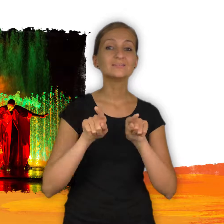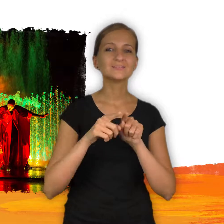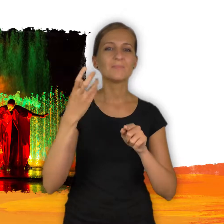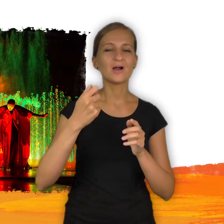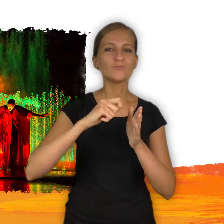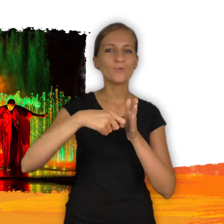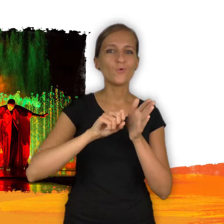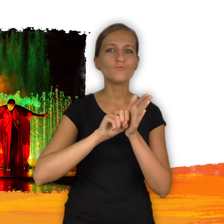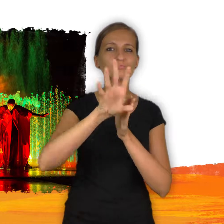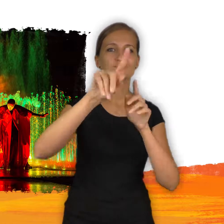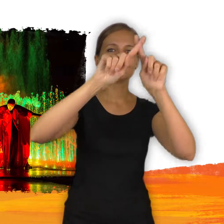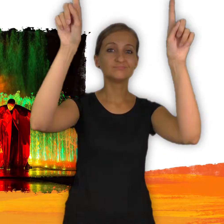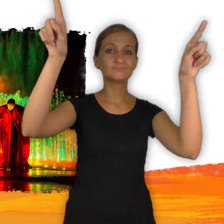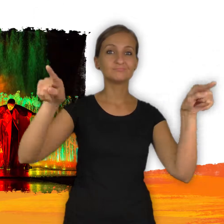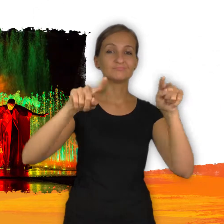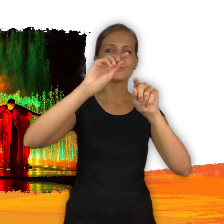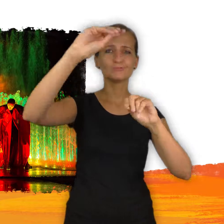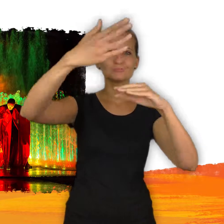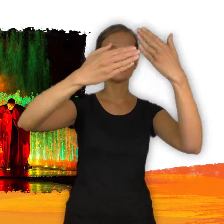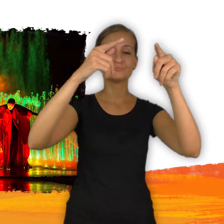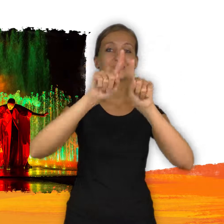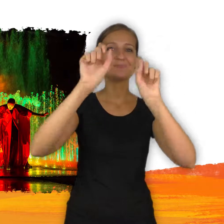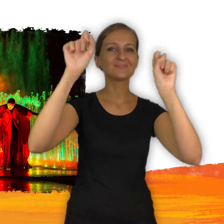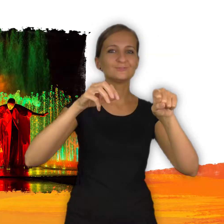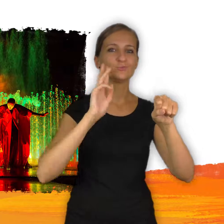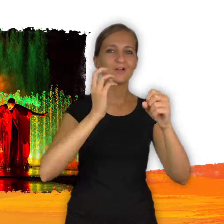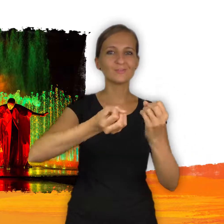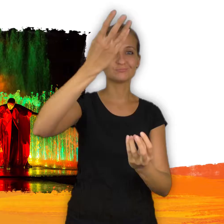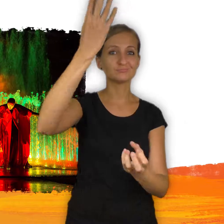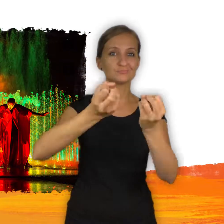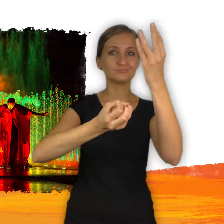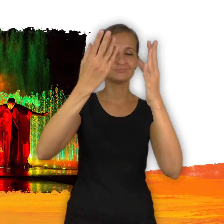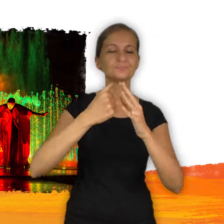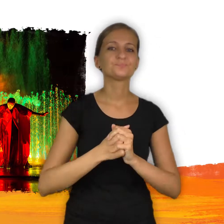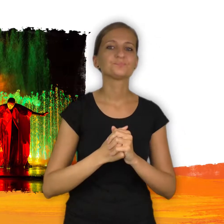Jest tam też ekran wodny, na którym wyświetlane są prezentacje filmowe i laserowe.